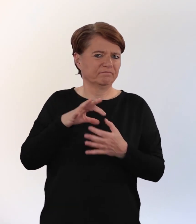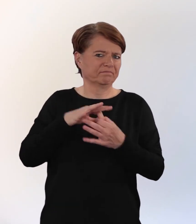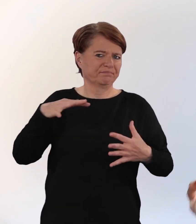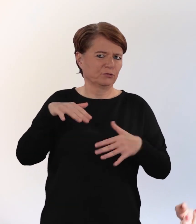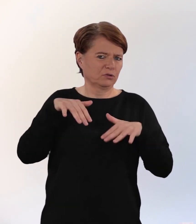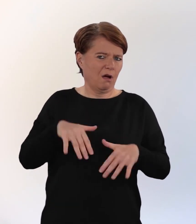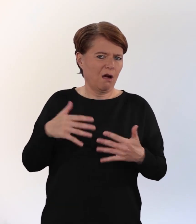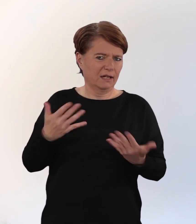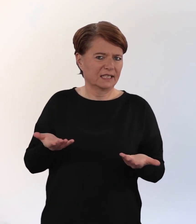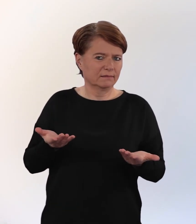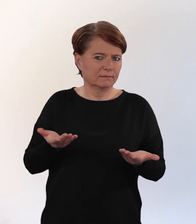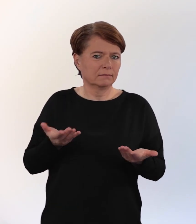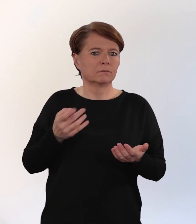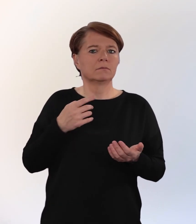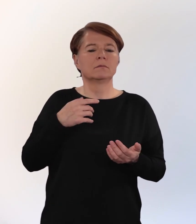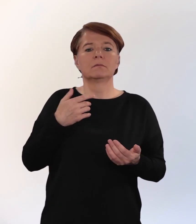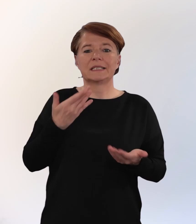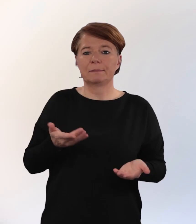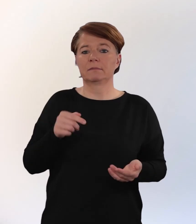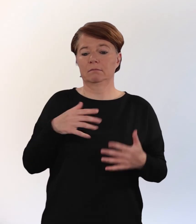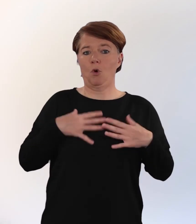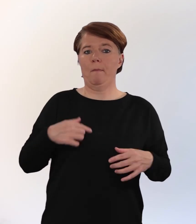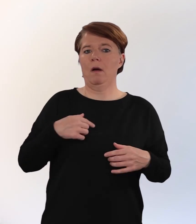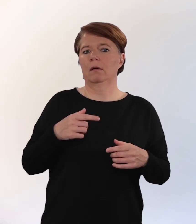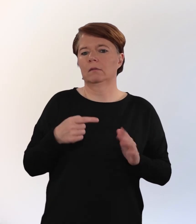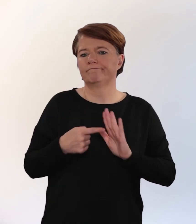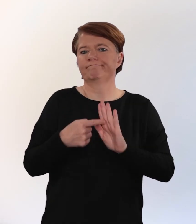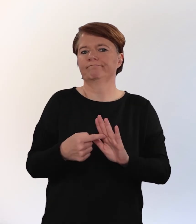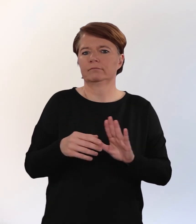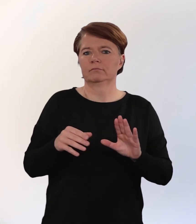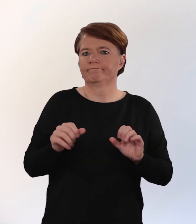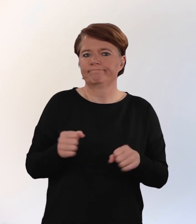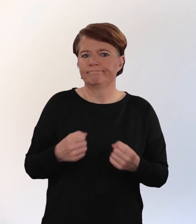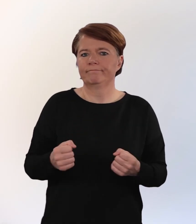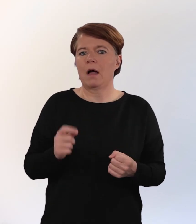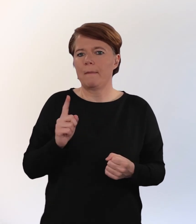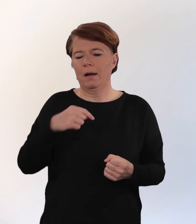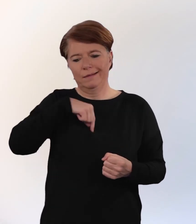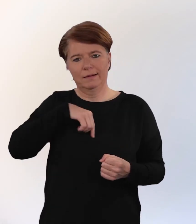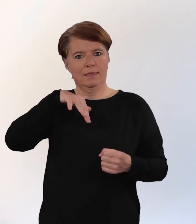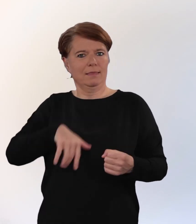Da ist so viel, was mein Körper eben nicht ausdrücken kann, was noch in mir drin ist.